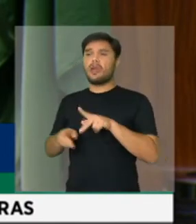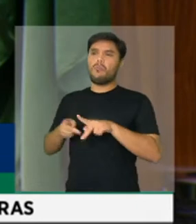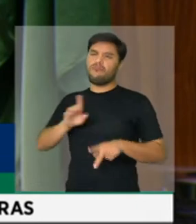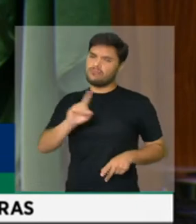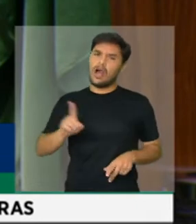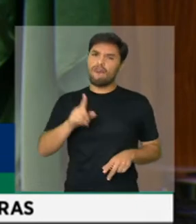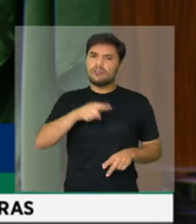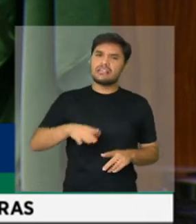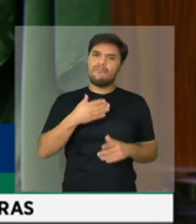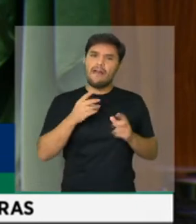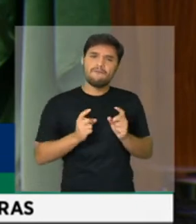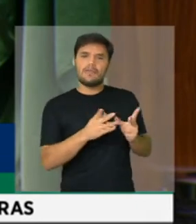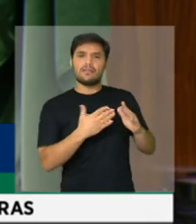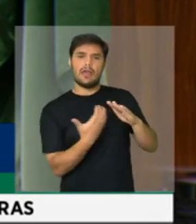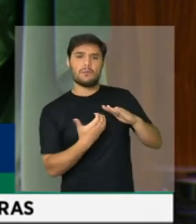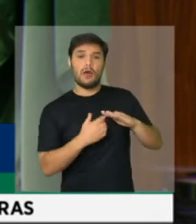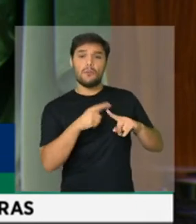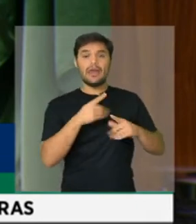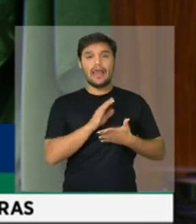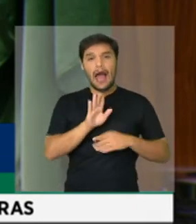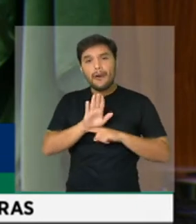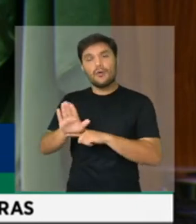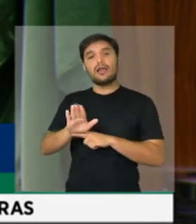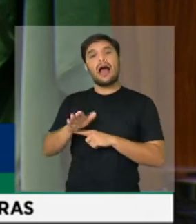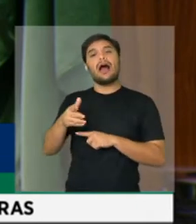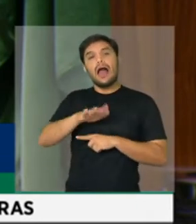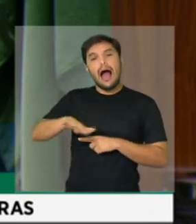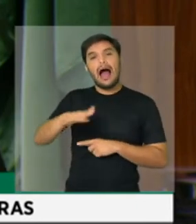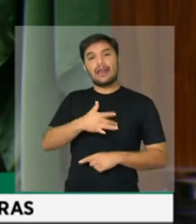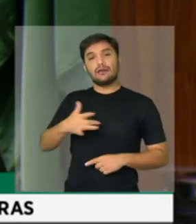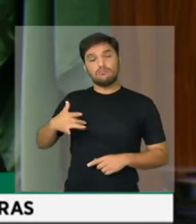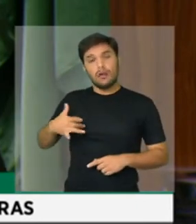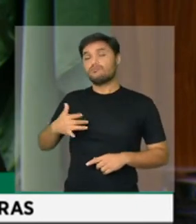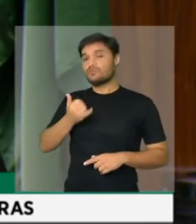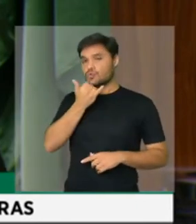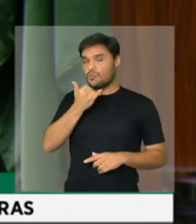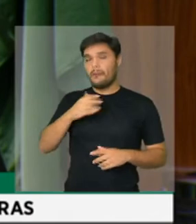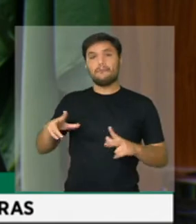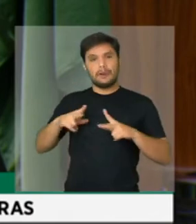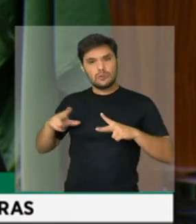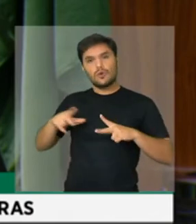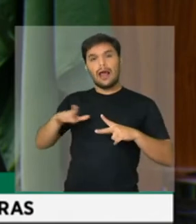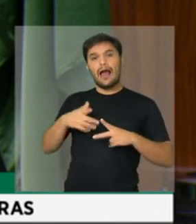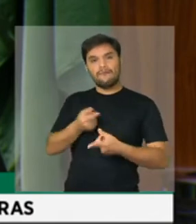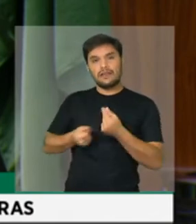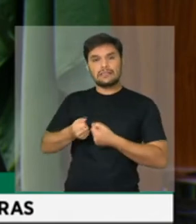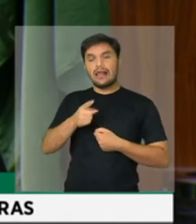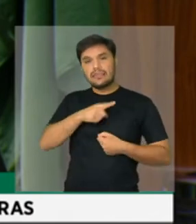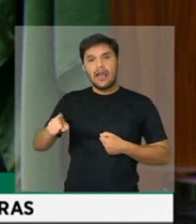VAI AUMENTAR A TAXA DE ENERGIA, NÃO MINTA DEPUTADO DE JOINVILLE, VOCÊ ESTÁ MENTINDO PARA O POVO DE SANTA CATARINA E DO BRASIL, QUE